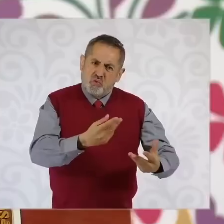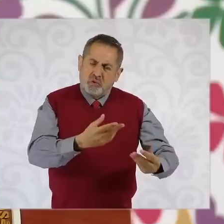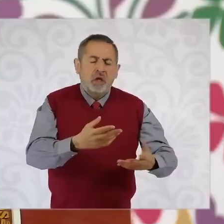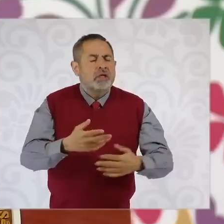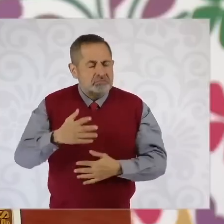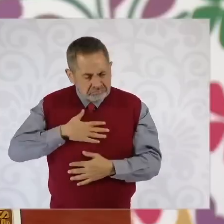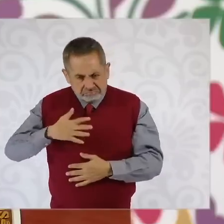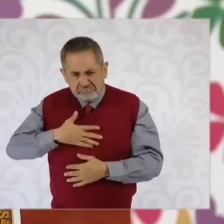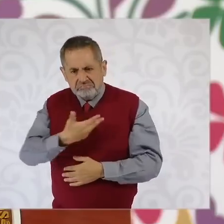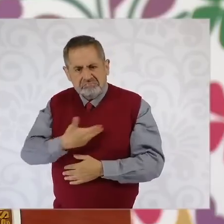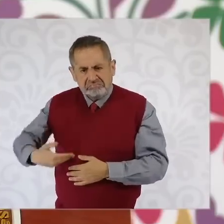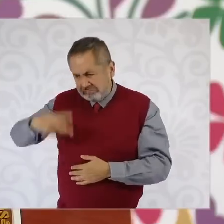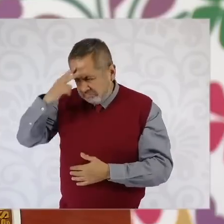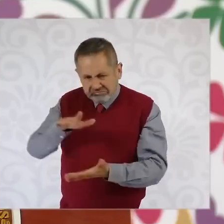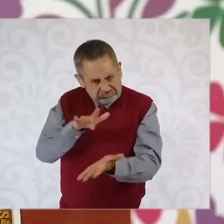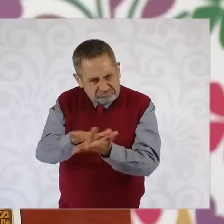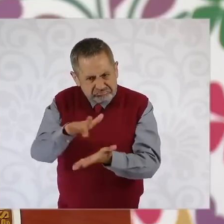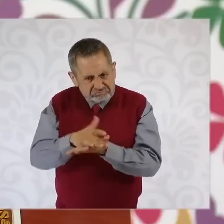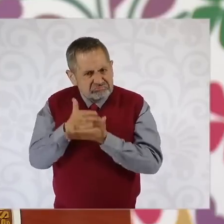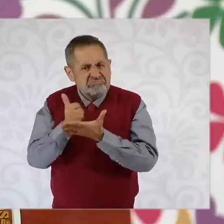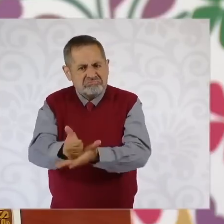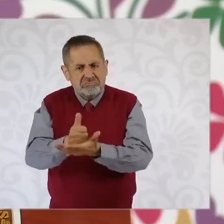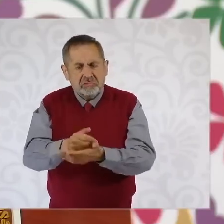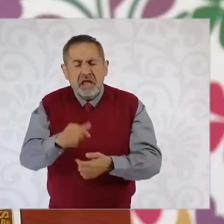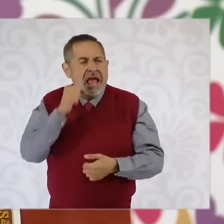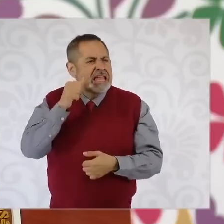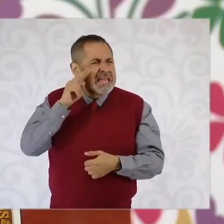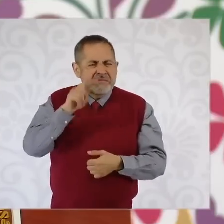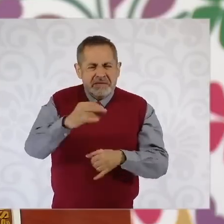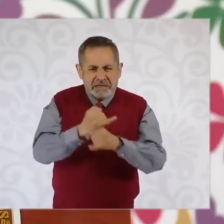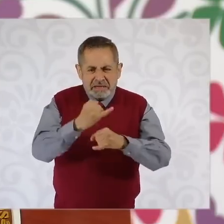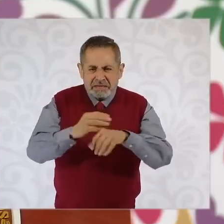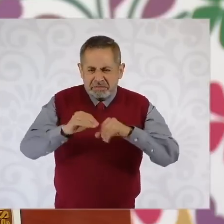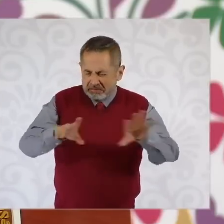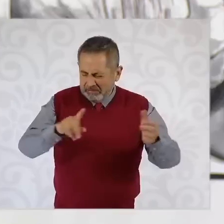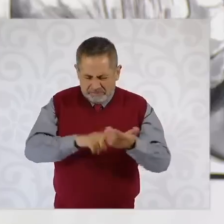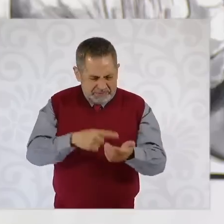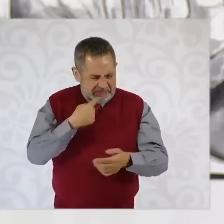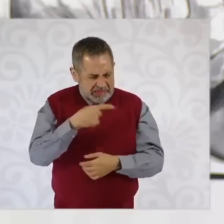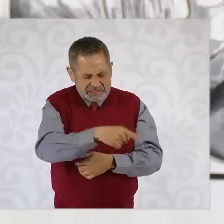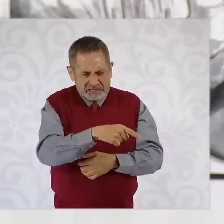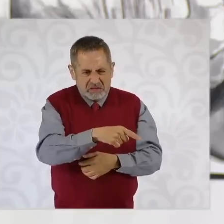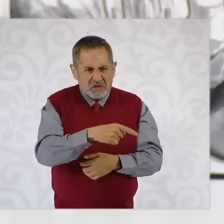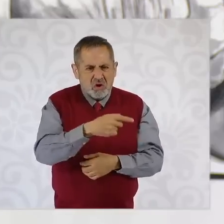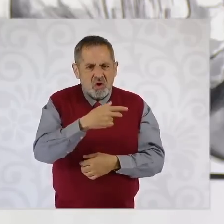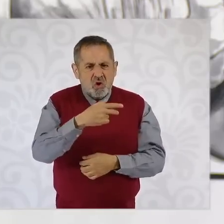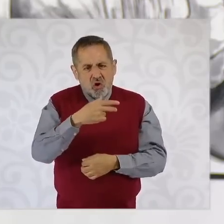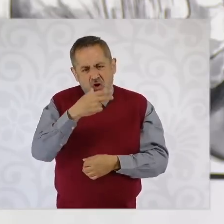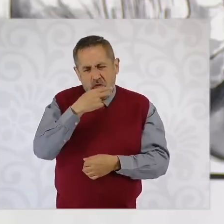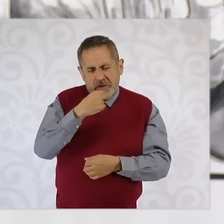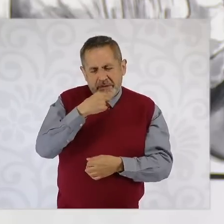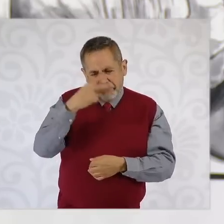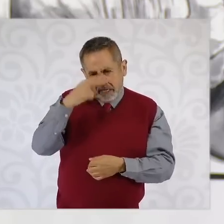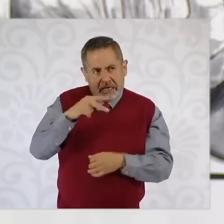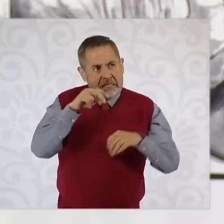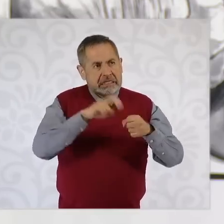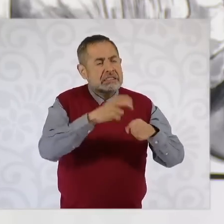y también que ayer vi en la red que decía decían un un mexicano en Estados Unidos que la presidenta